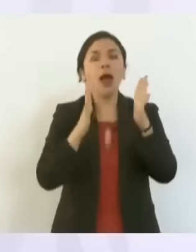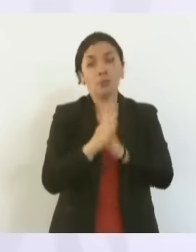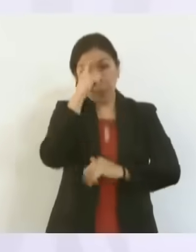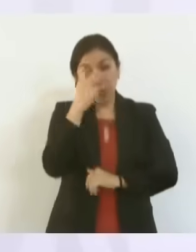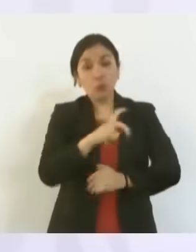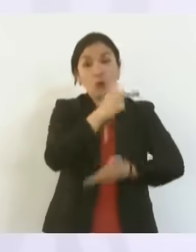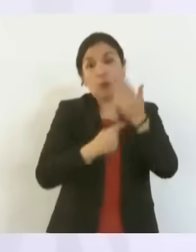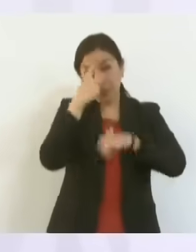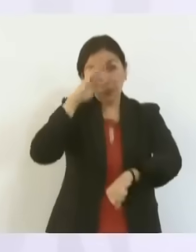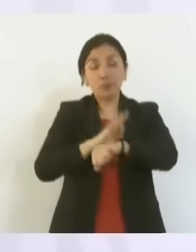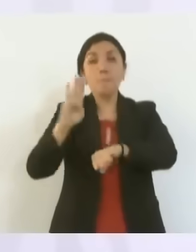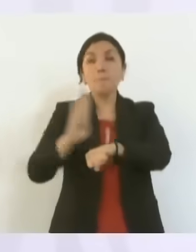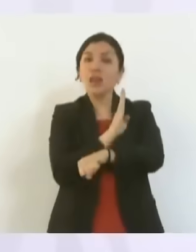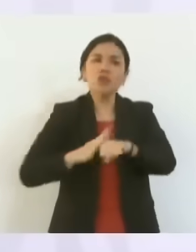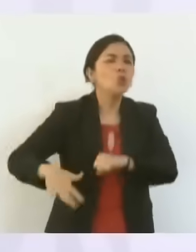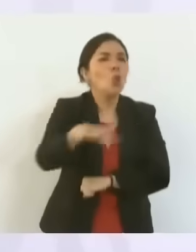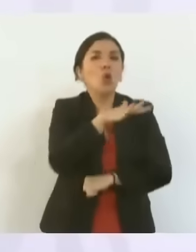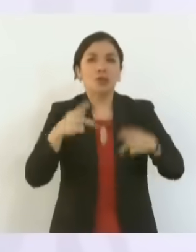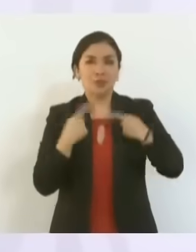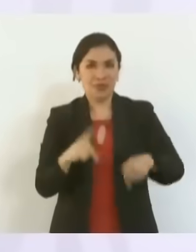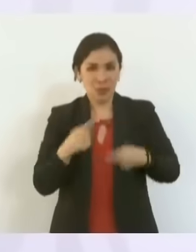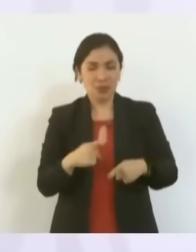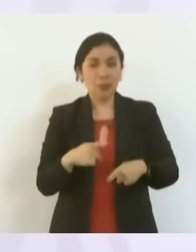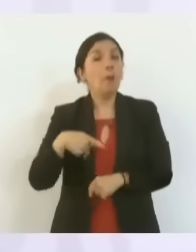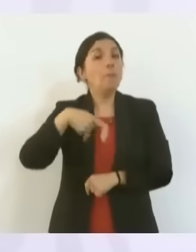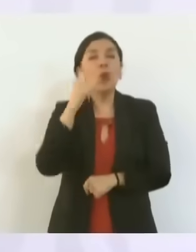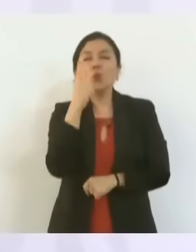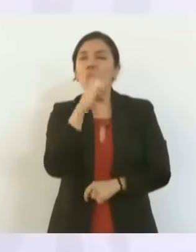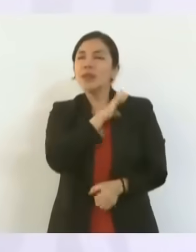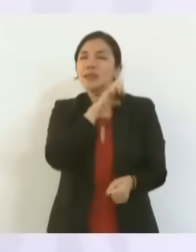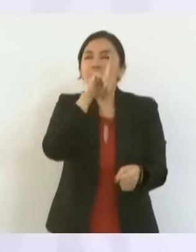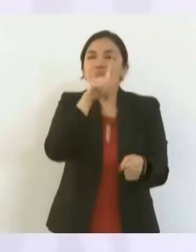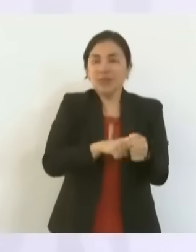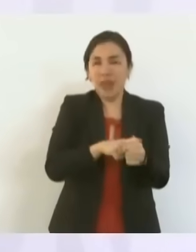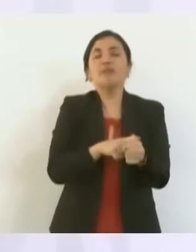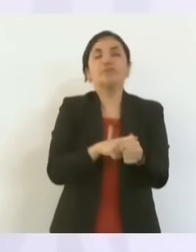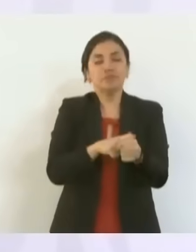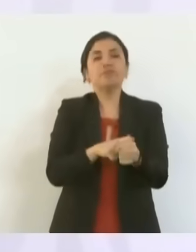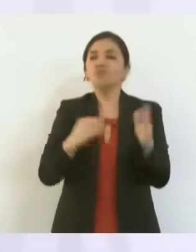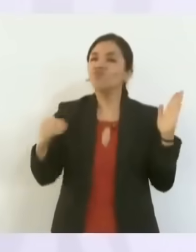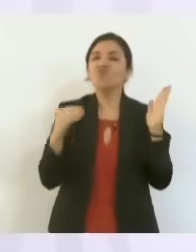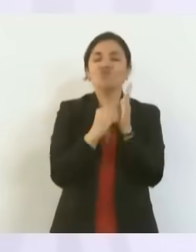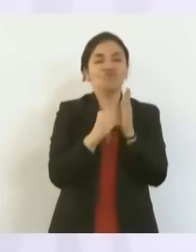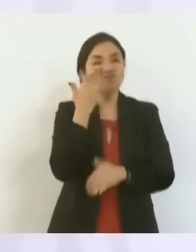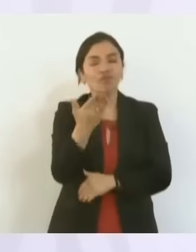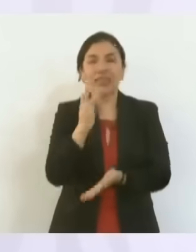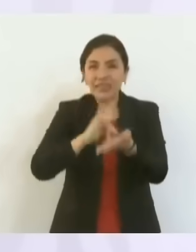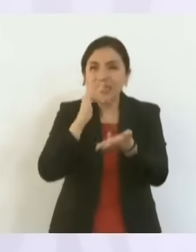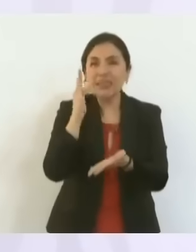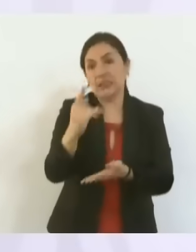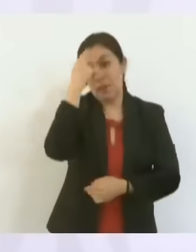en beneficio colectivo. Pero de manera especial patentizamos nuestro agradecimiento a la sociedad